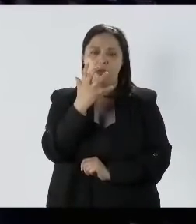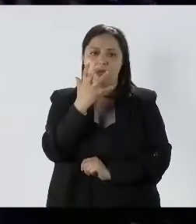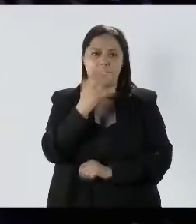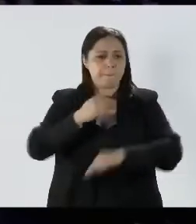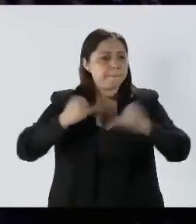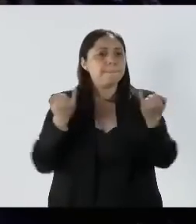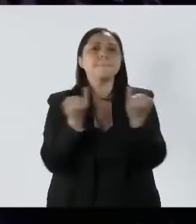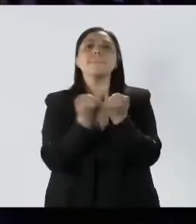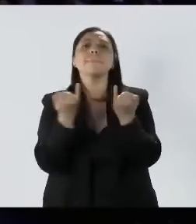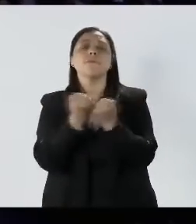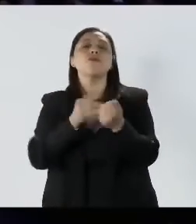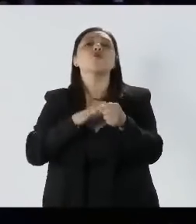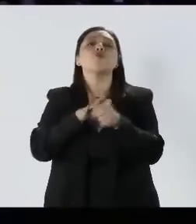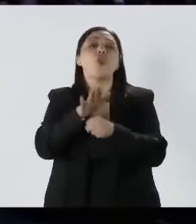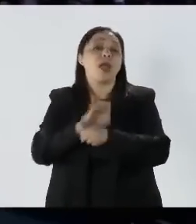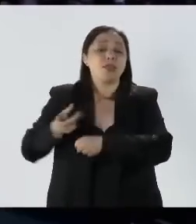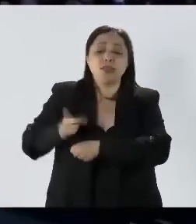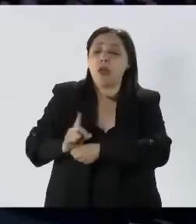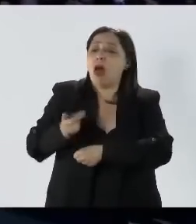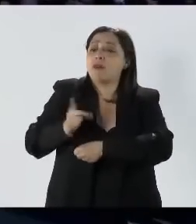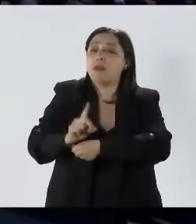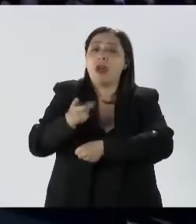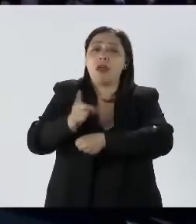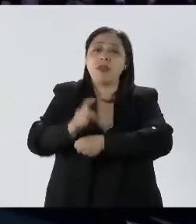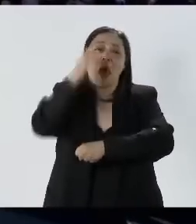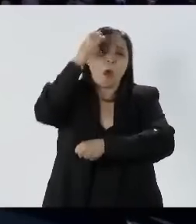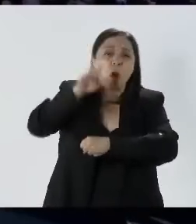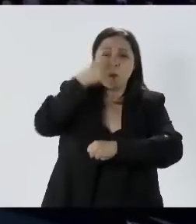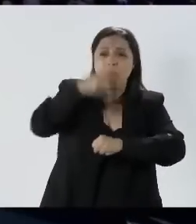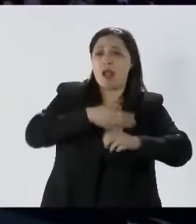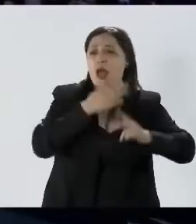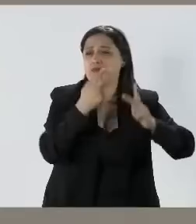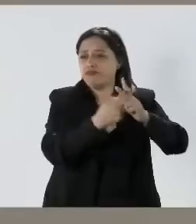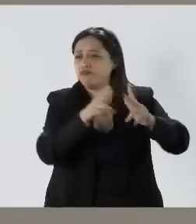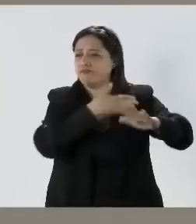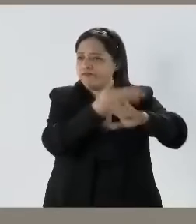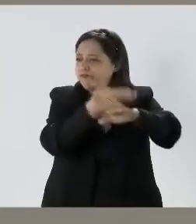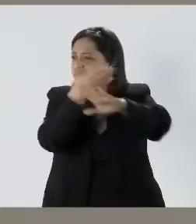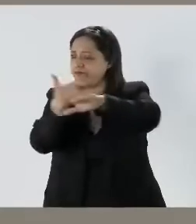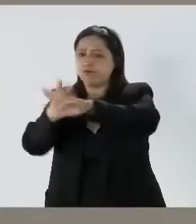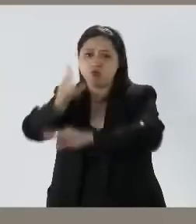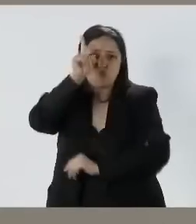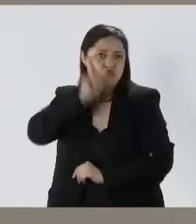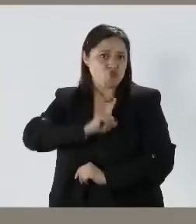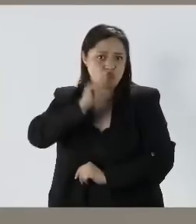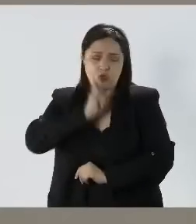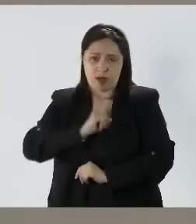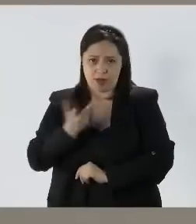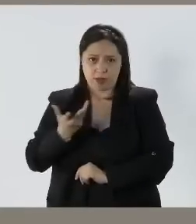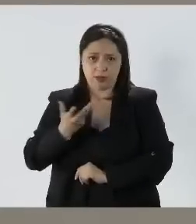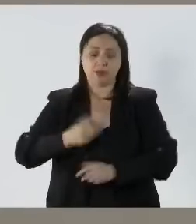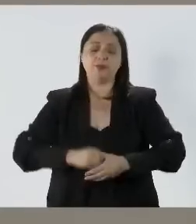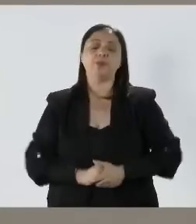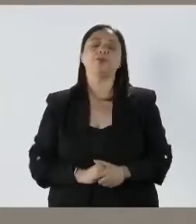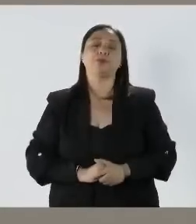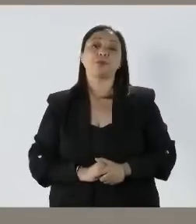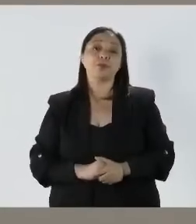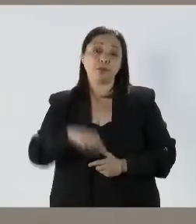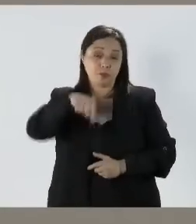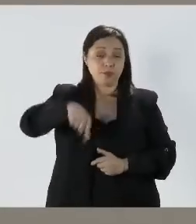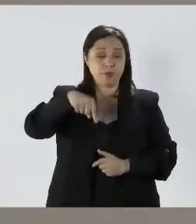se cometen todos los días contra las mujeres como sabemos la ciudad enfrenta un gran reto